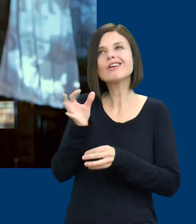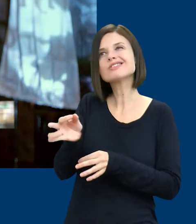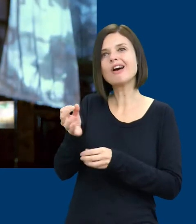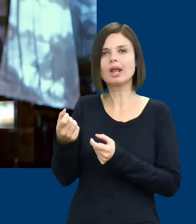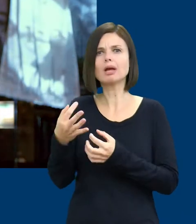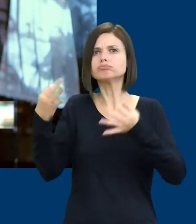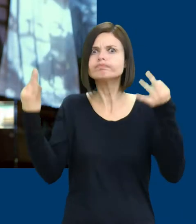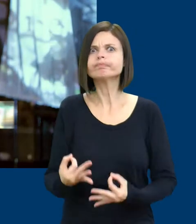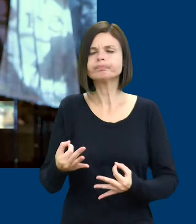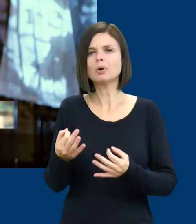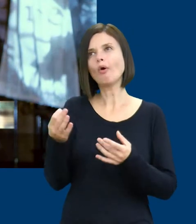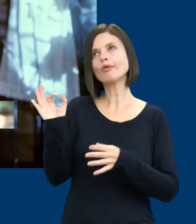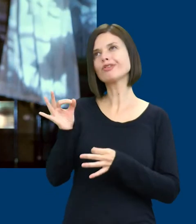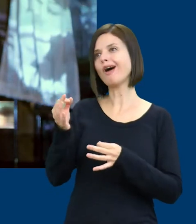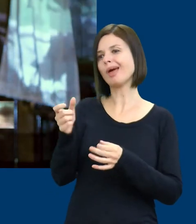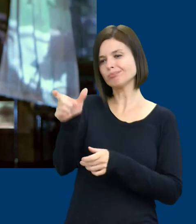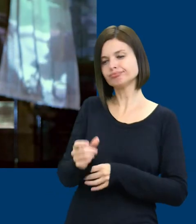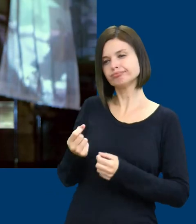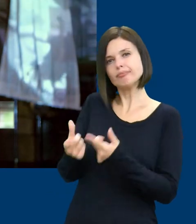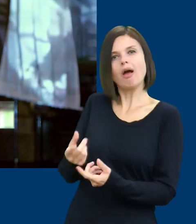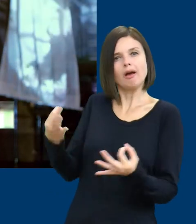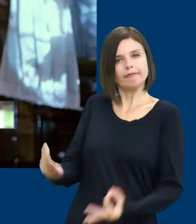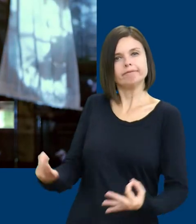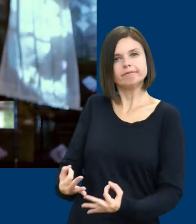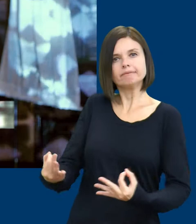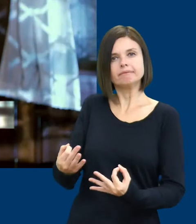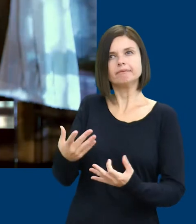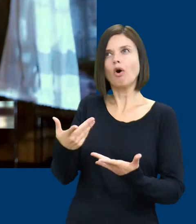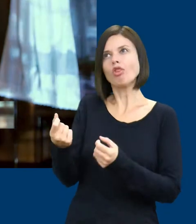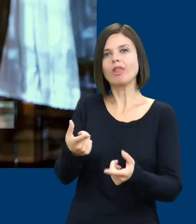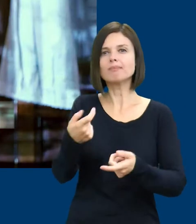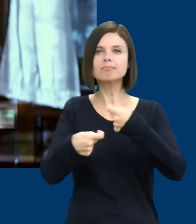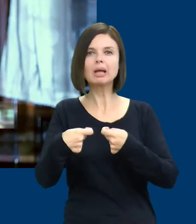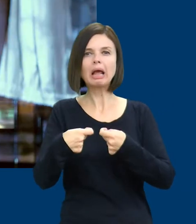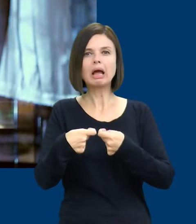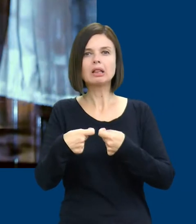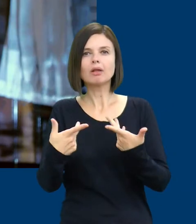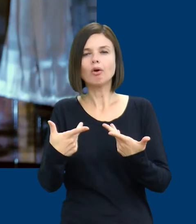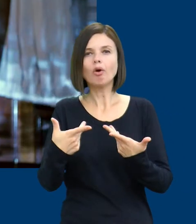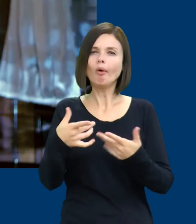saberes que le sirven a por ejemplo al mercado o bien la universidad tendría que ponerse